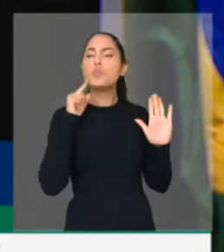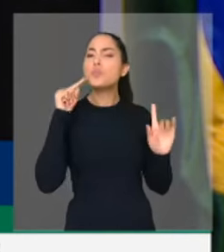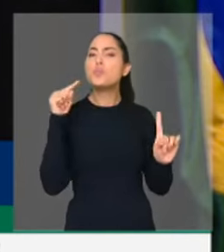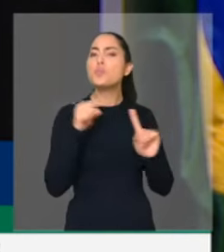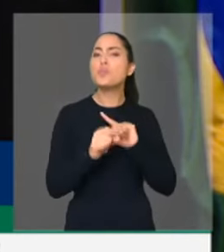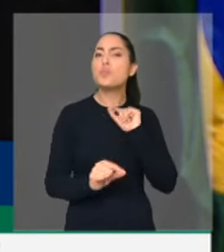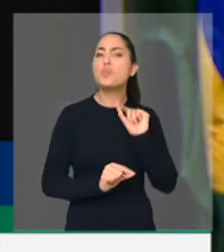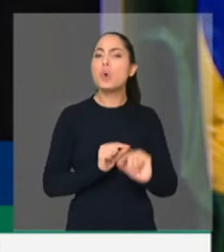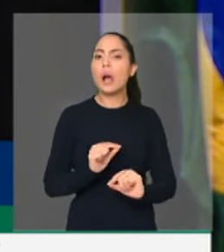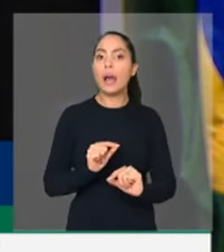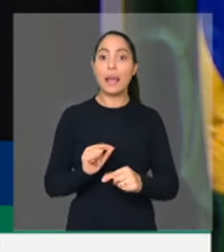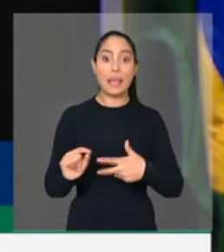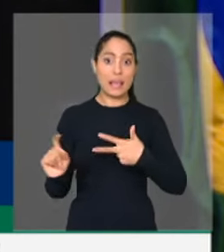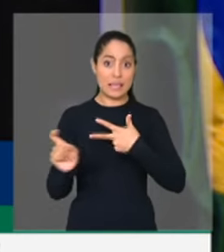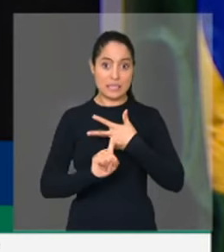SE REFERE O PARÁGRAFO 6 ° DO